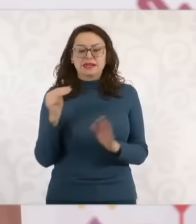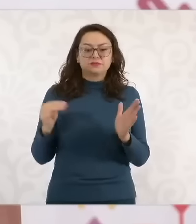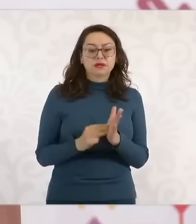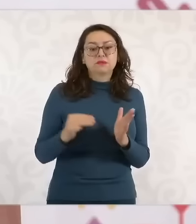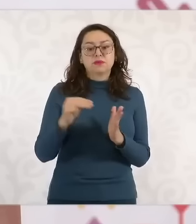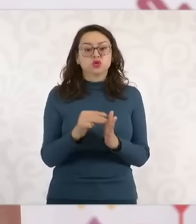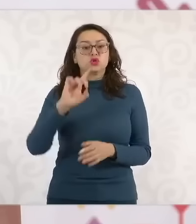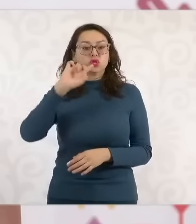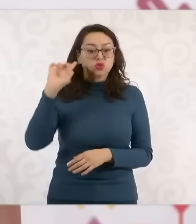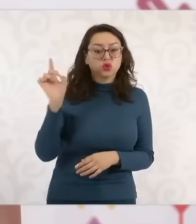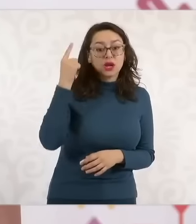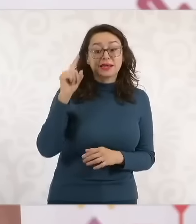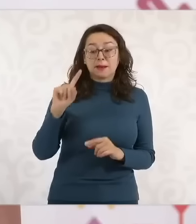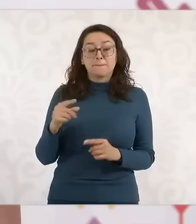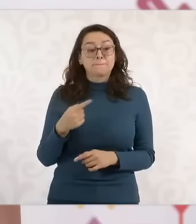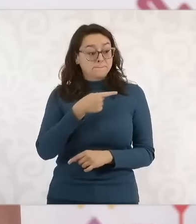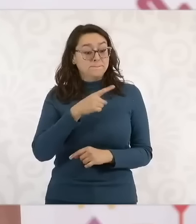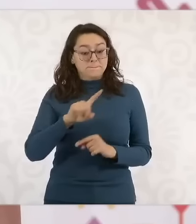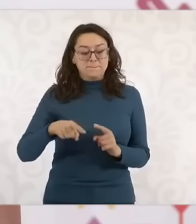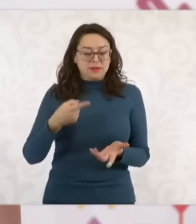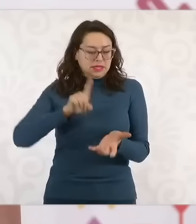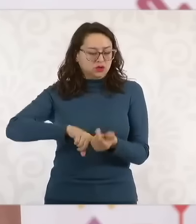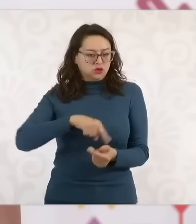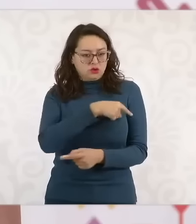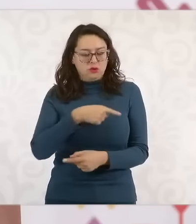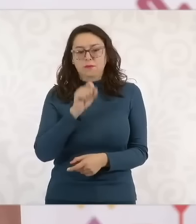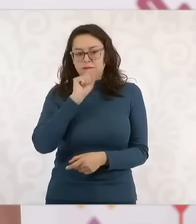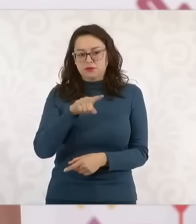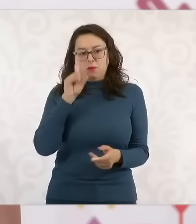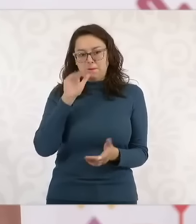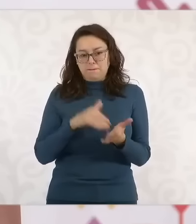Estos 1300 millones de dólares están en ese portafolio, así como la inversión que anunció